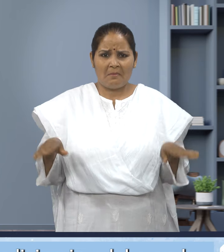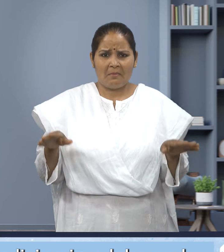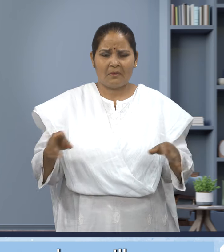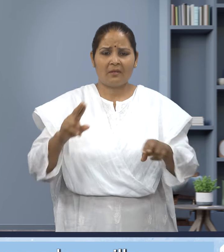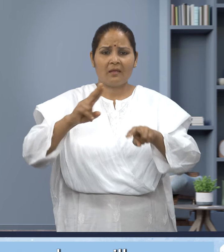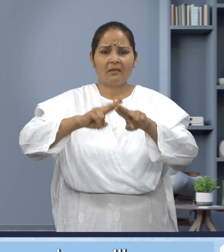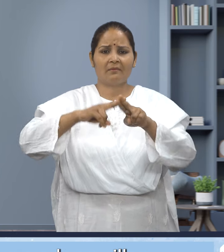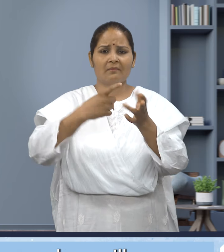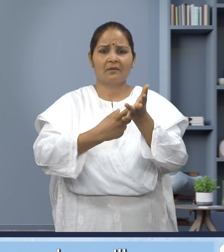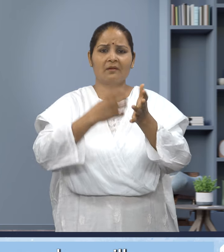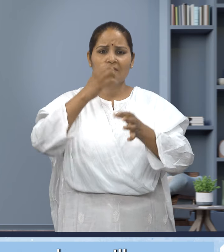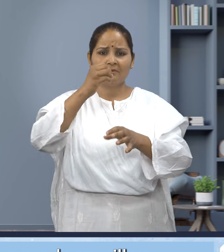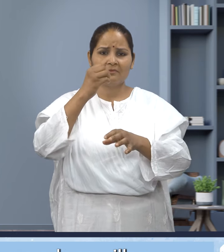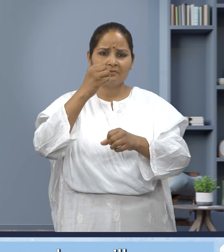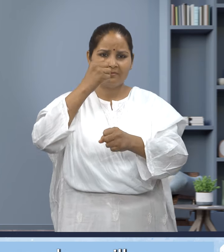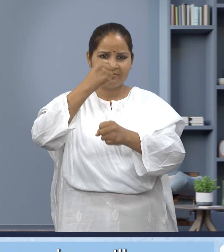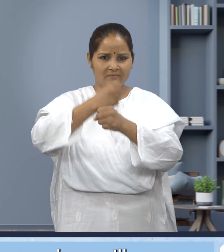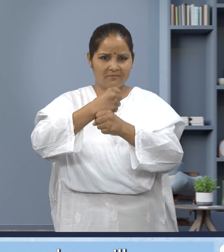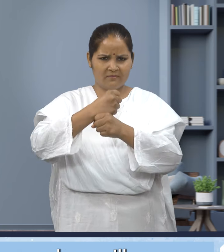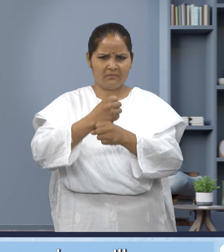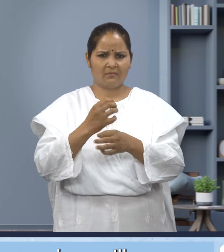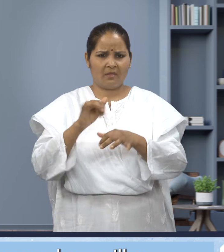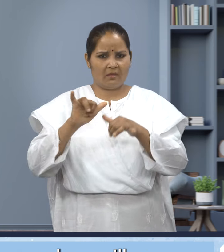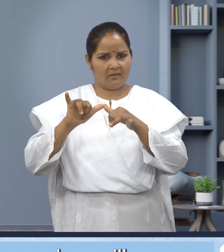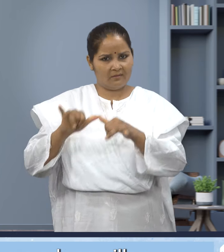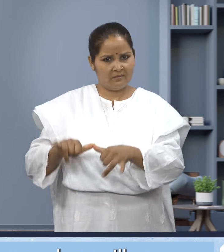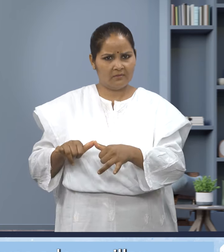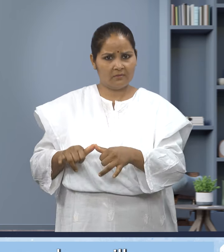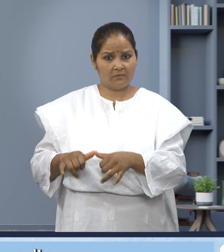మరియు అదే సరస్సులో ఒక పొడవైన స్తంభం ఉండేది.